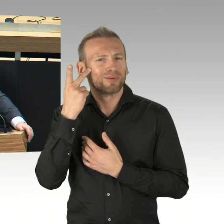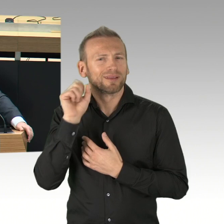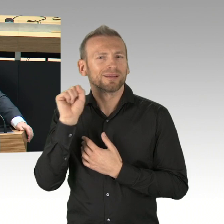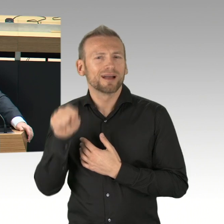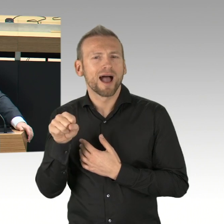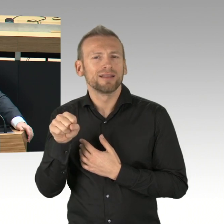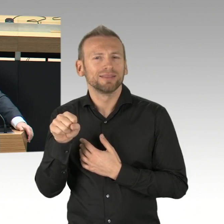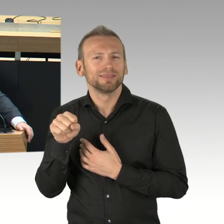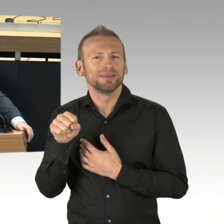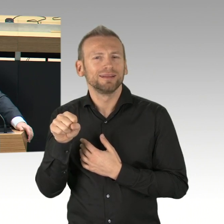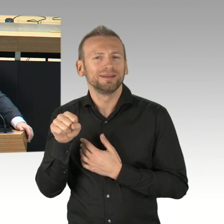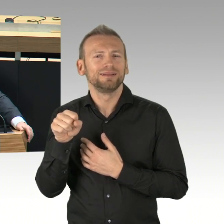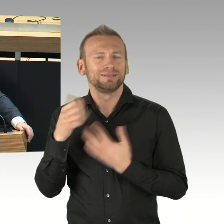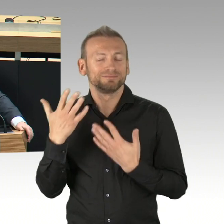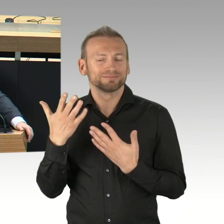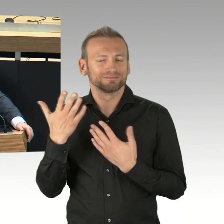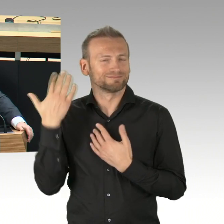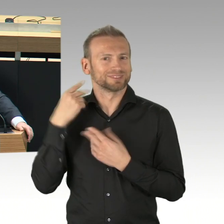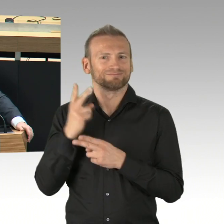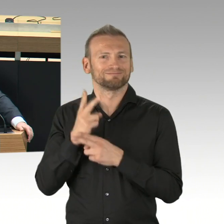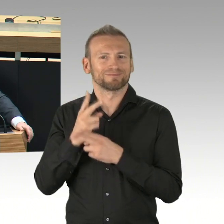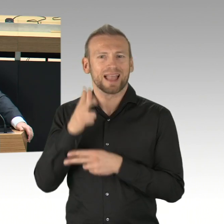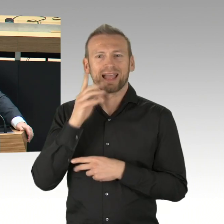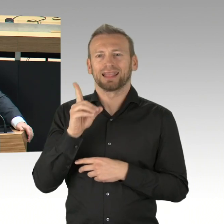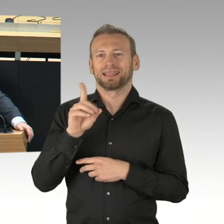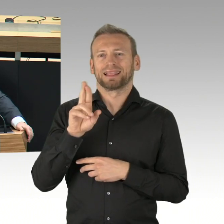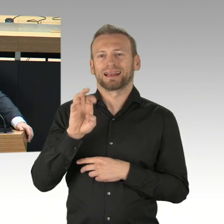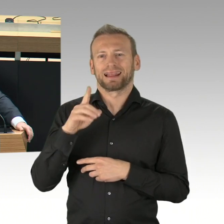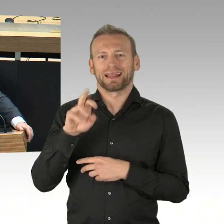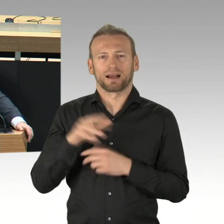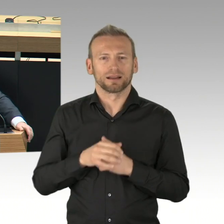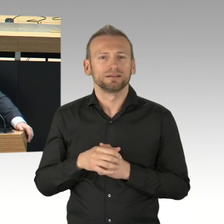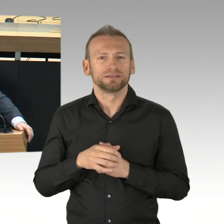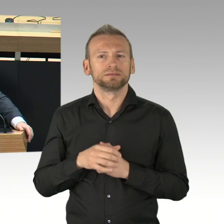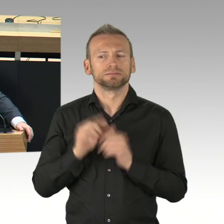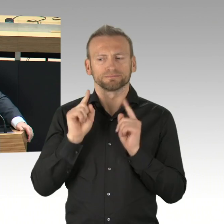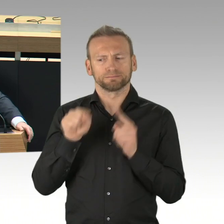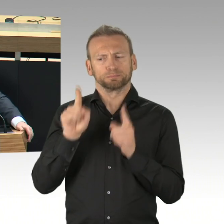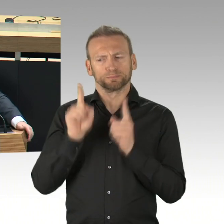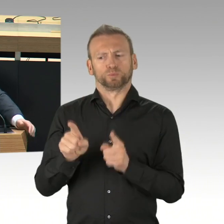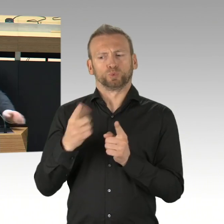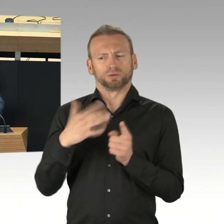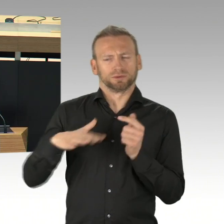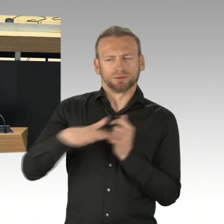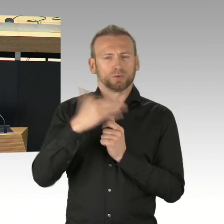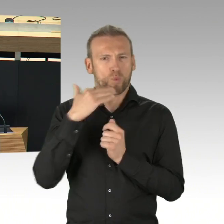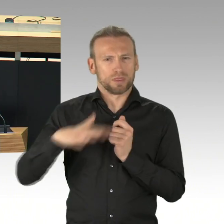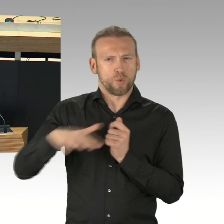gucken Sie doch mal in Ihre Bücher, nicht in unsere. Sie können ja gern in unsere gucken, da finden Sie keine, aber bei Ihnen werden Sie welche finden. (Zwischenrufe)